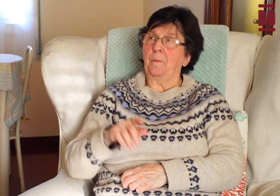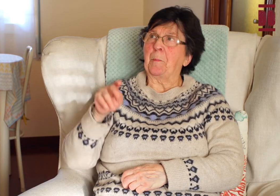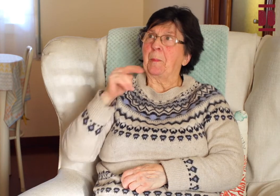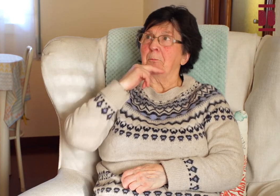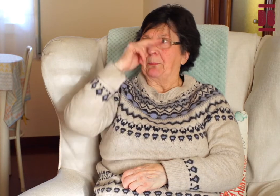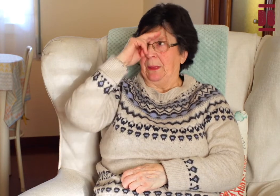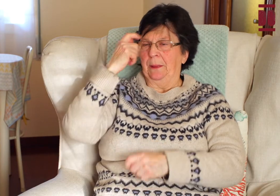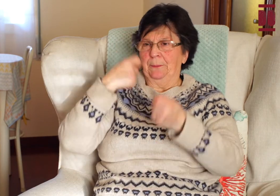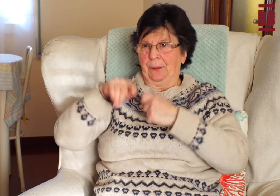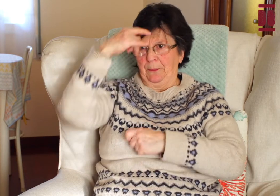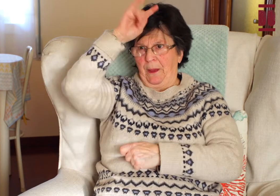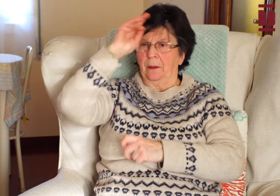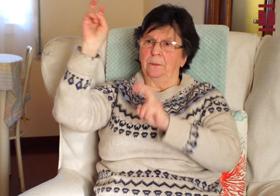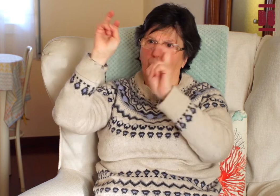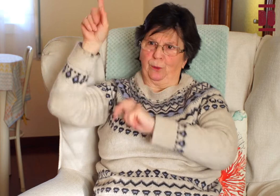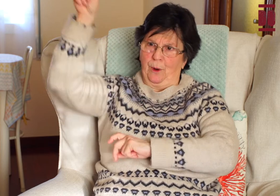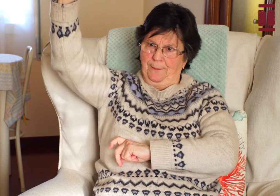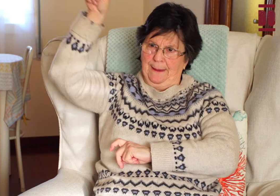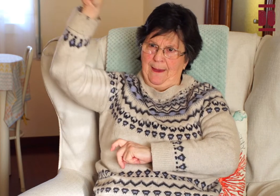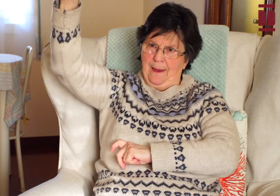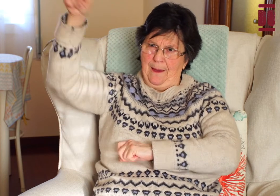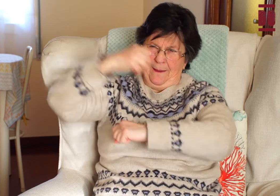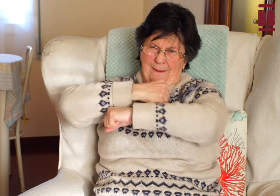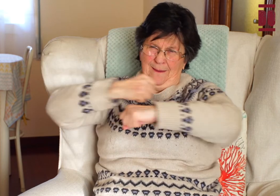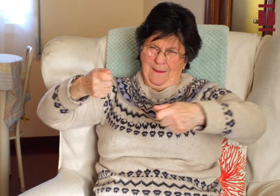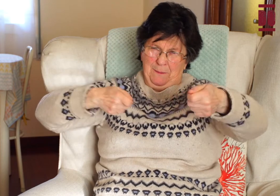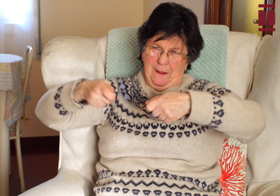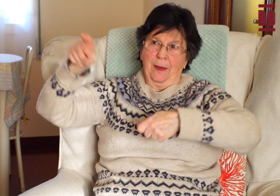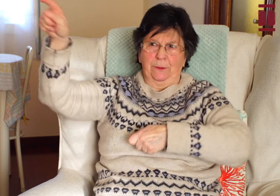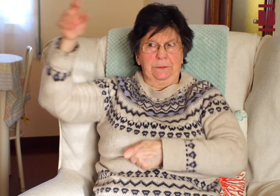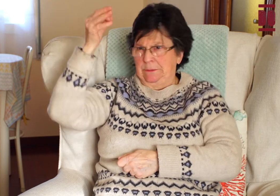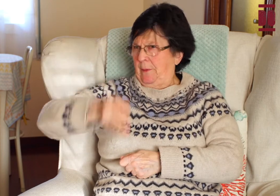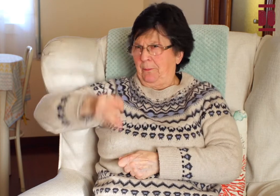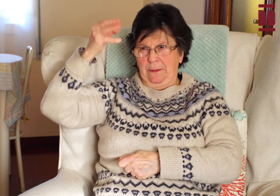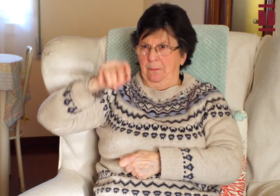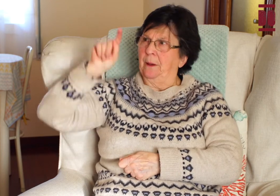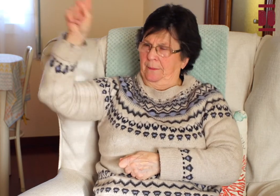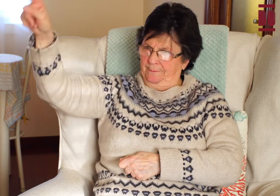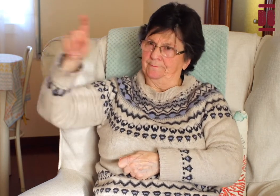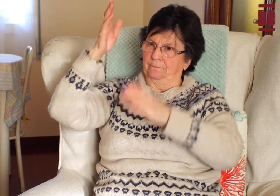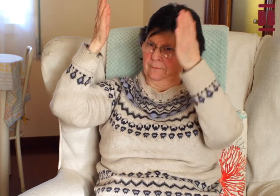Mi padre vendía ganado en el mercado de Torrelavega. Siempre iba a vender allí.